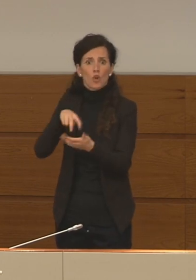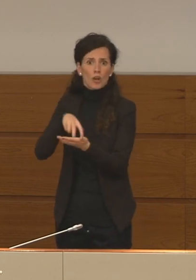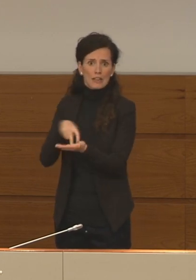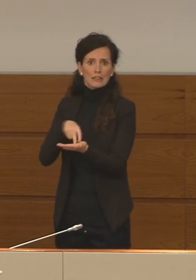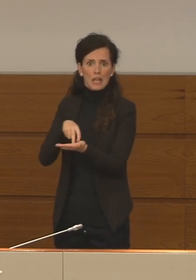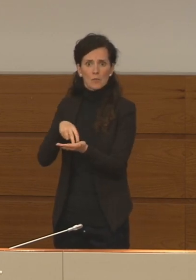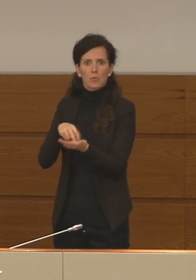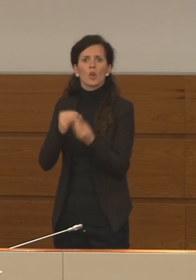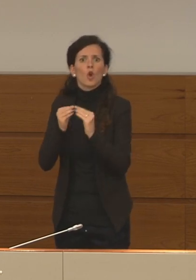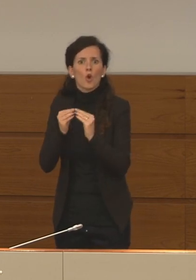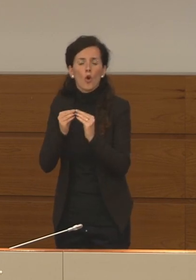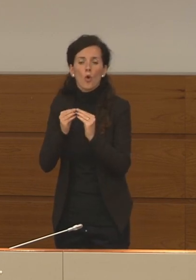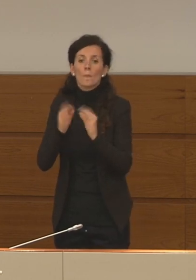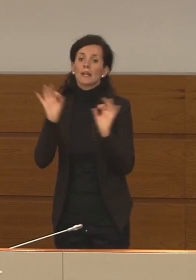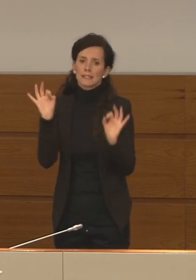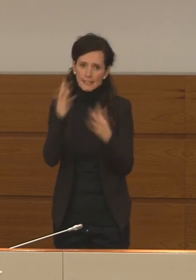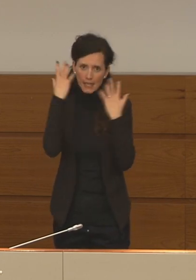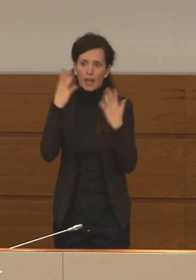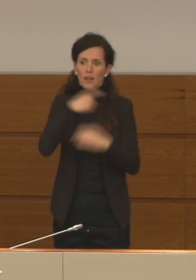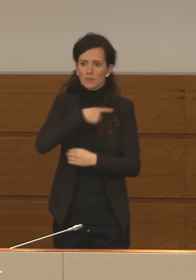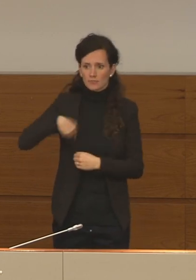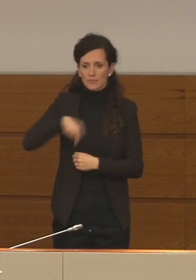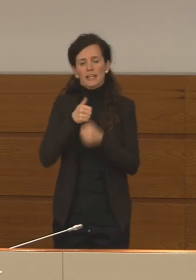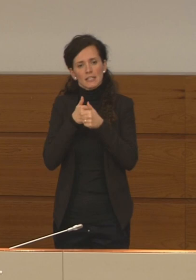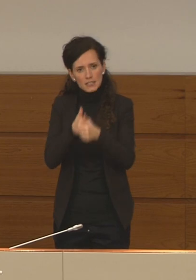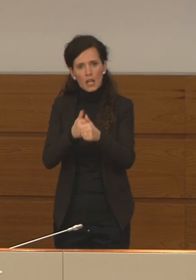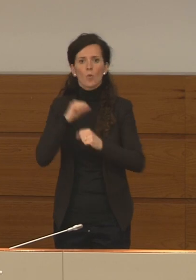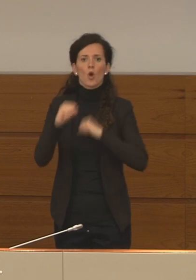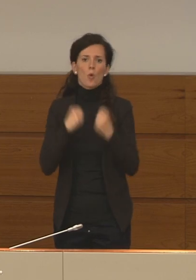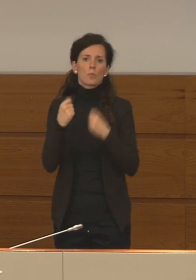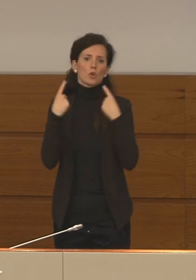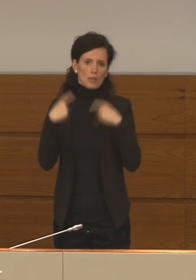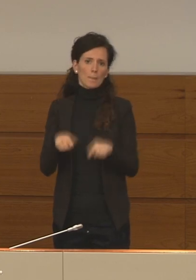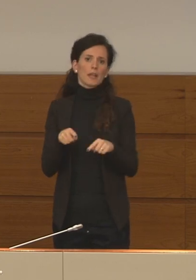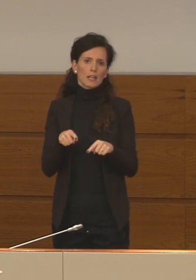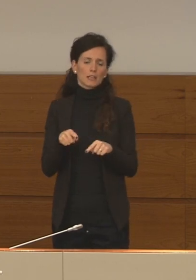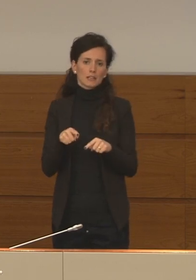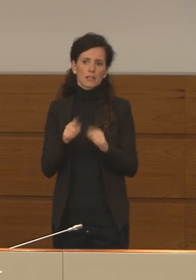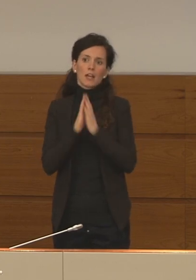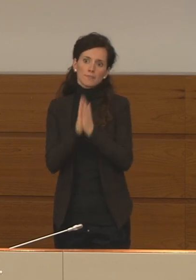e soltanto se adottiamo determinati comportamenti. Comportamenti che si